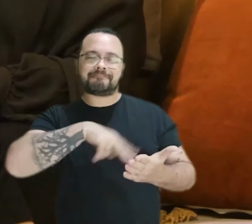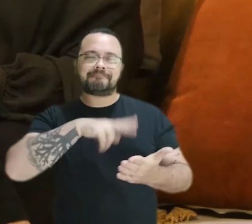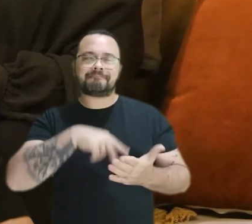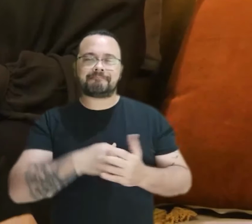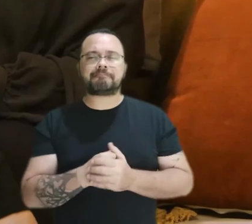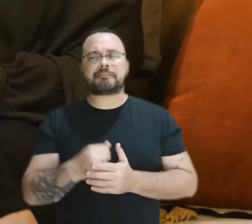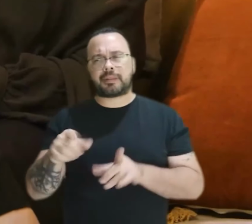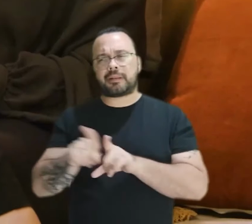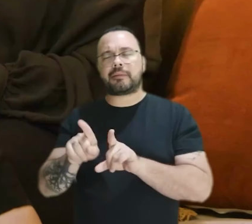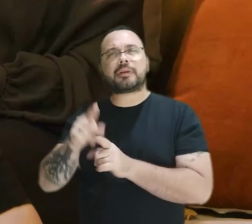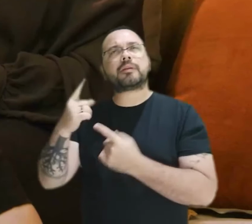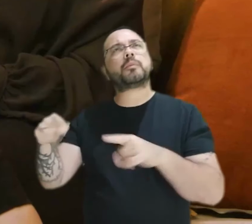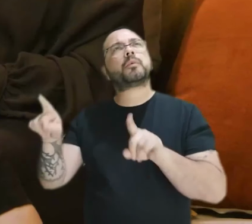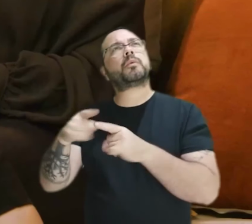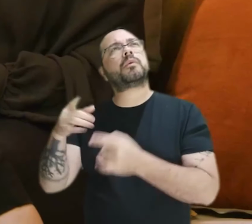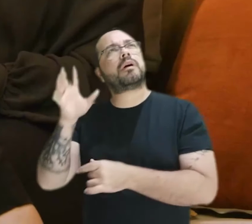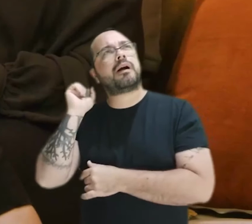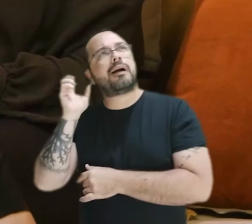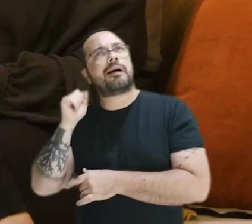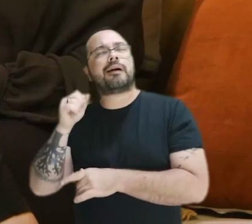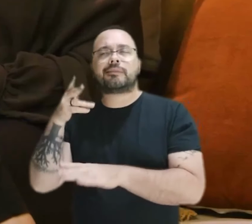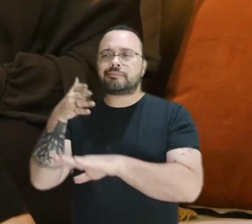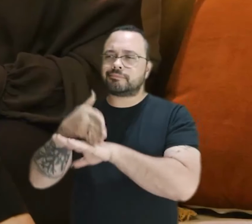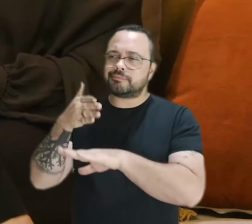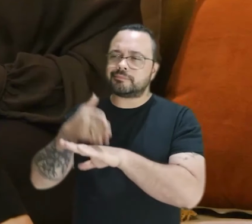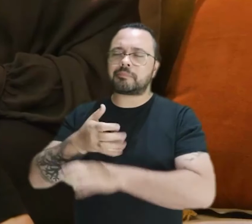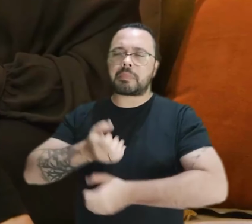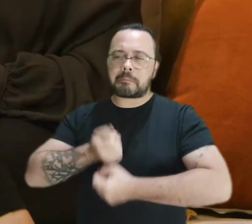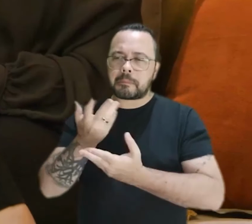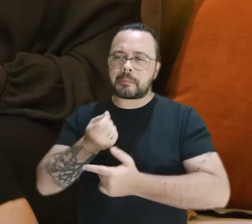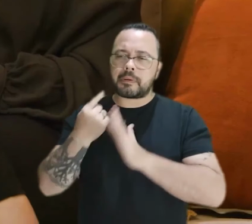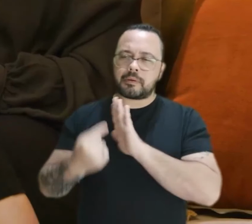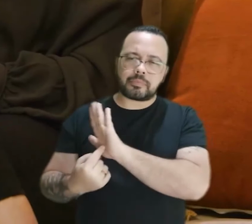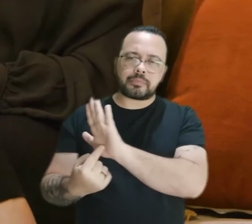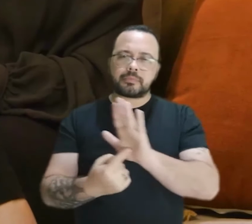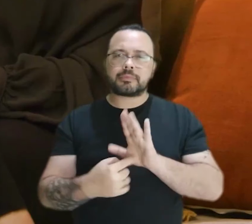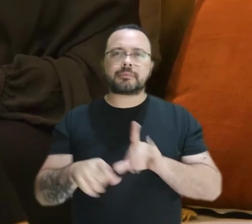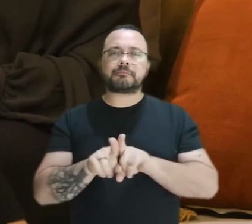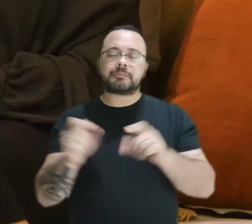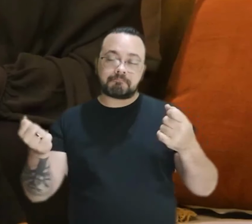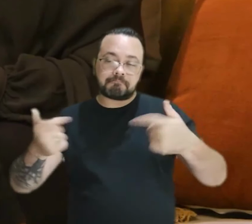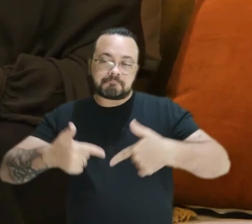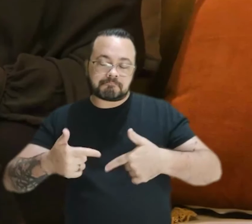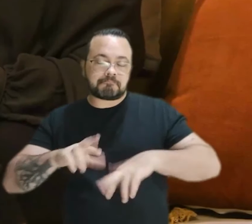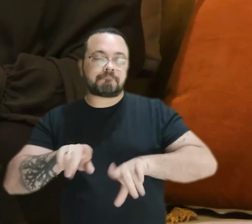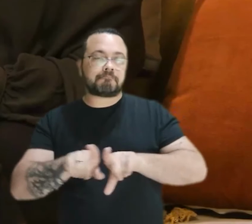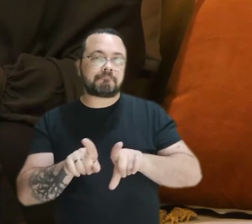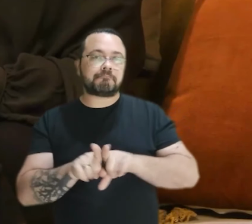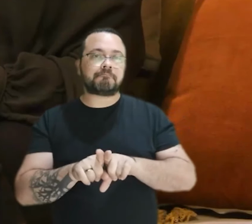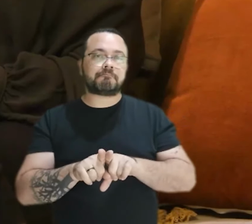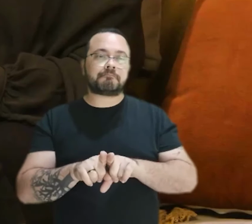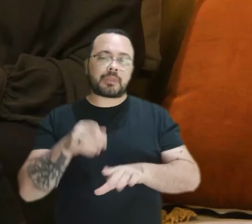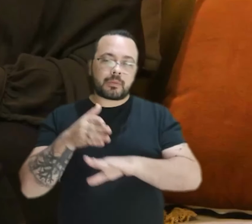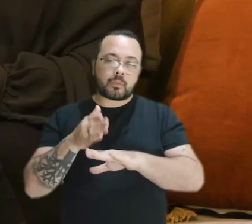Escutar música, frequentar os saraus, slams e tudo... Slams... se alimentar de poesia.